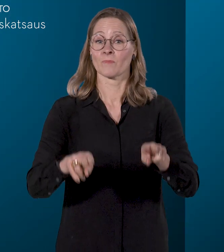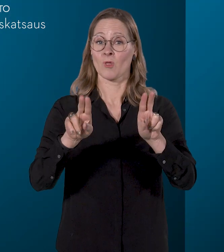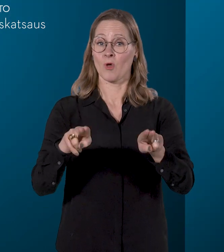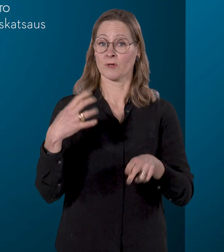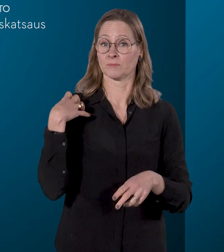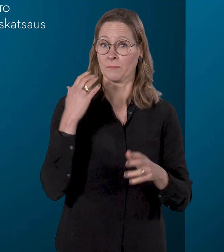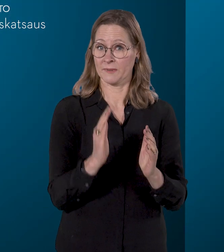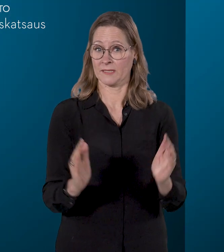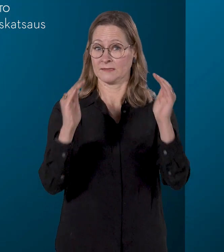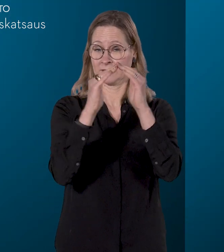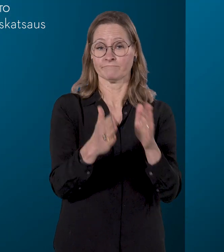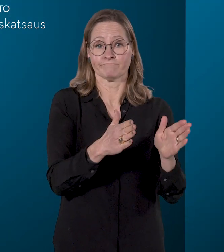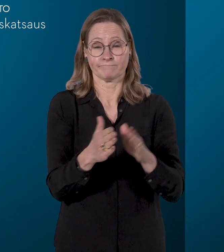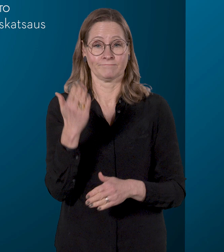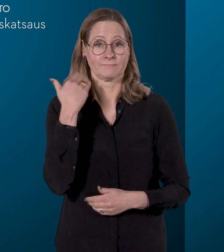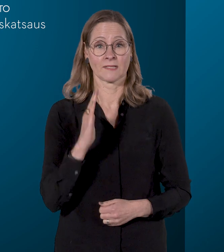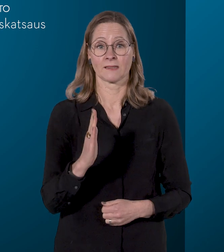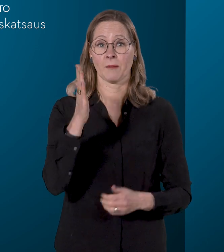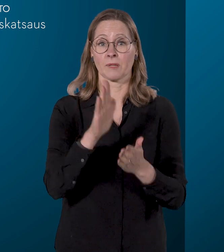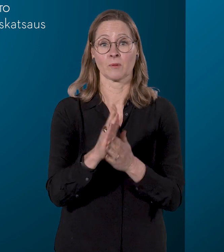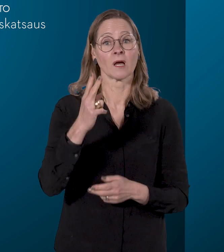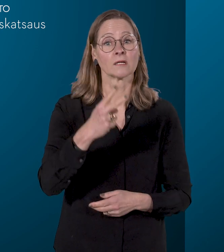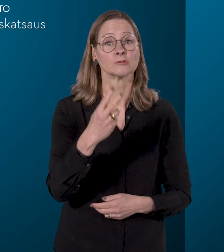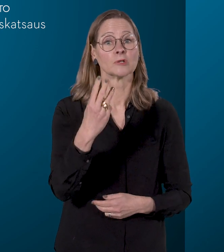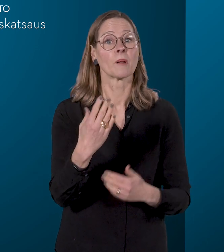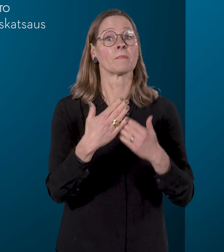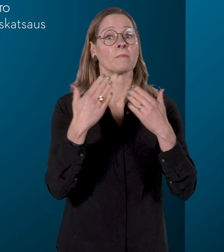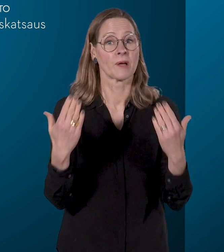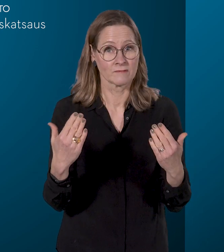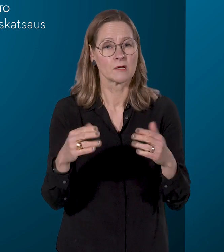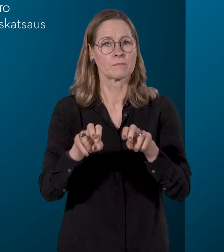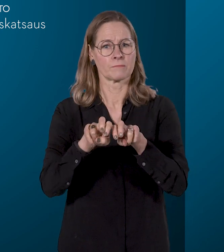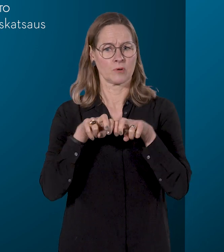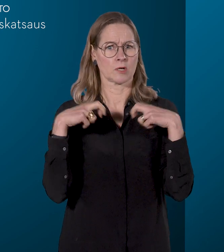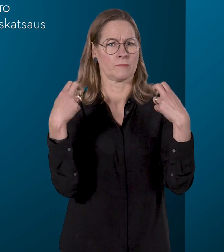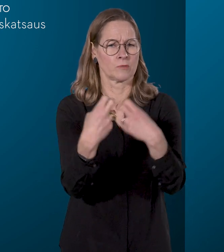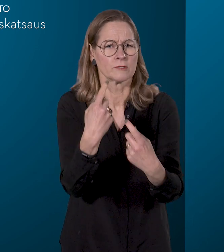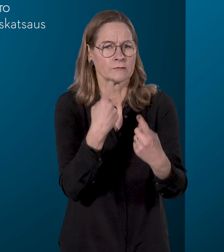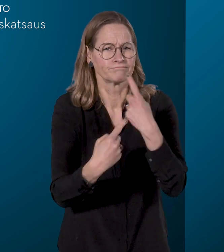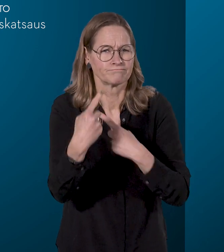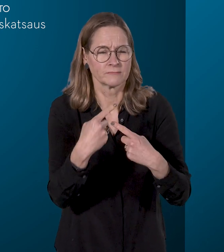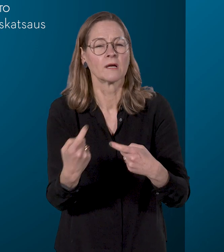Oikeusministeriö järjesti 23.1.2024 pyöreän pöydän keskustelun -